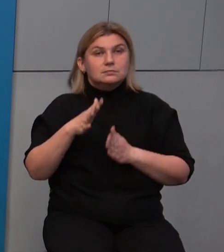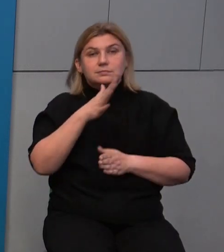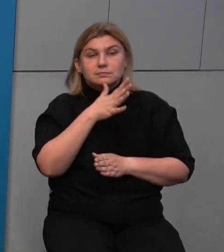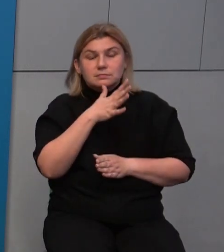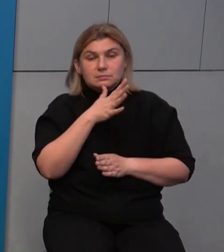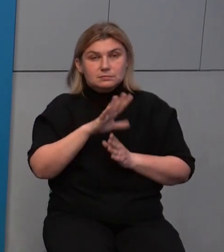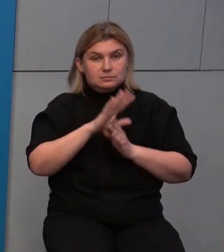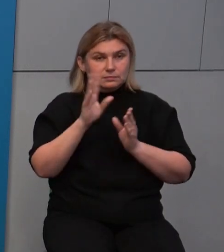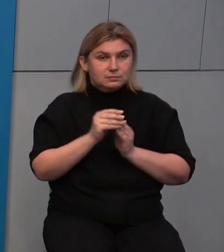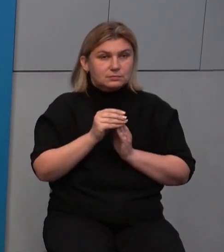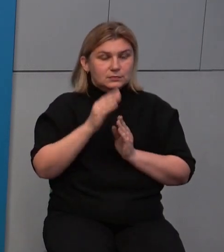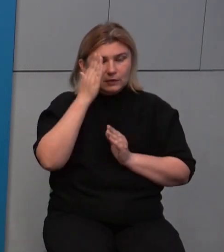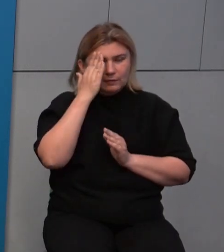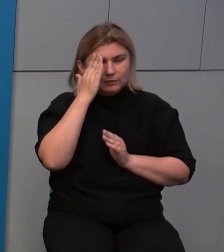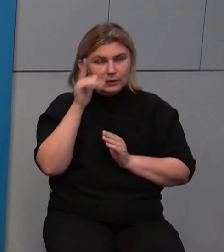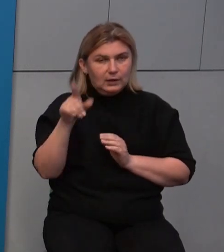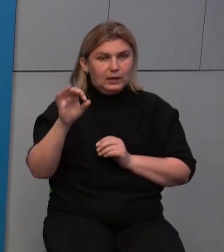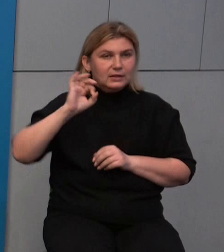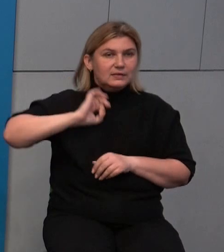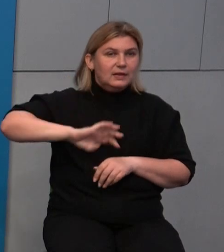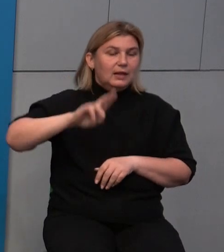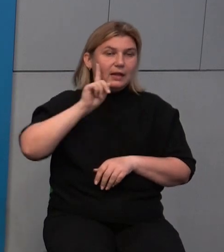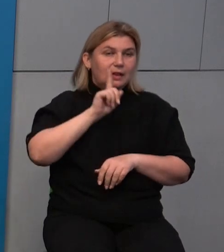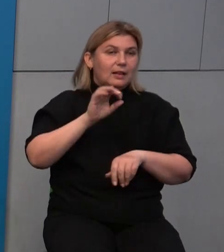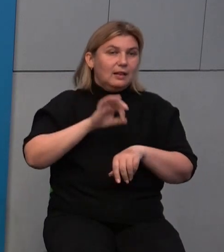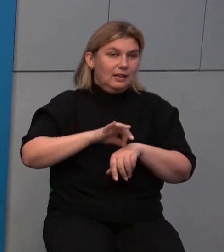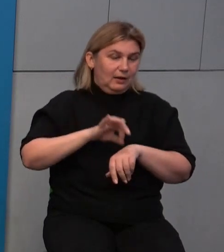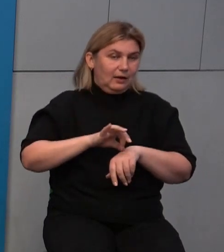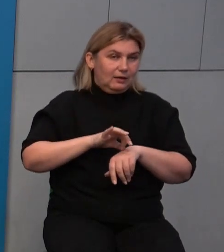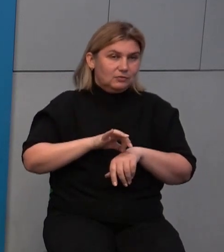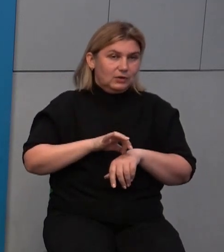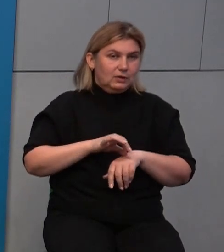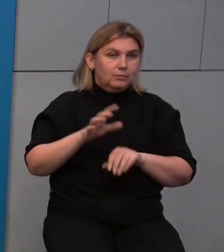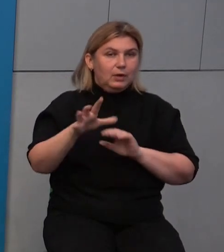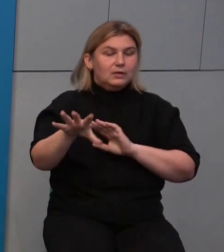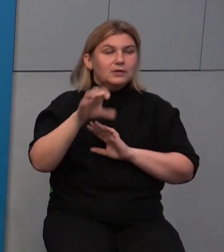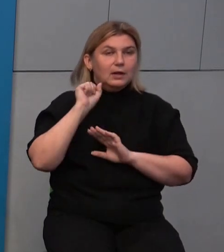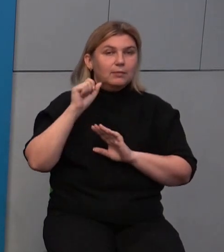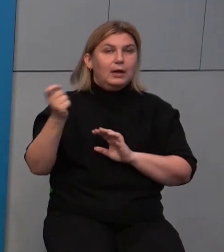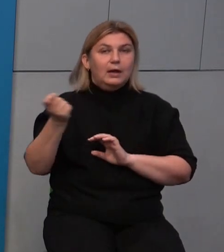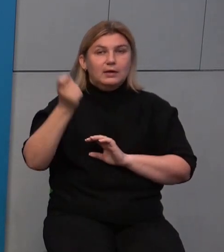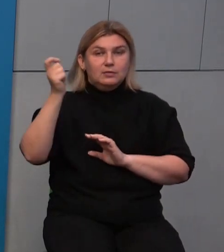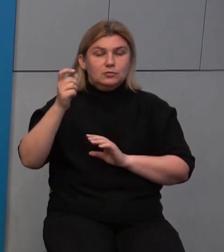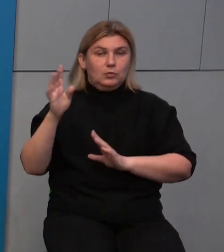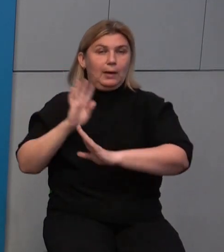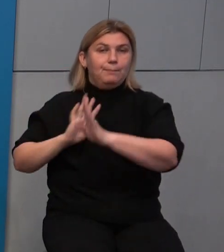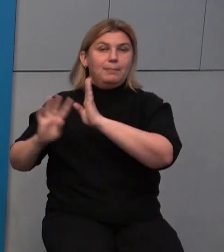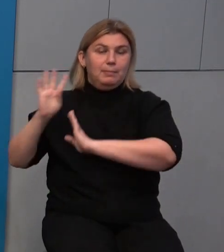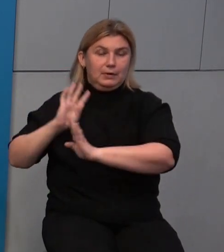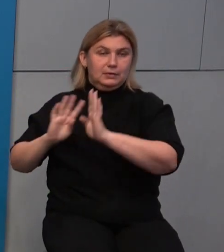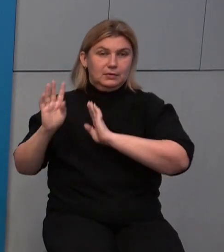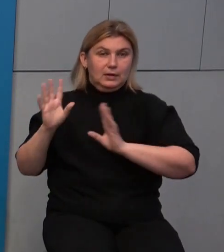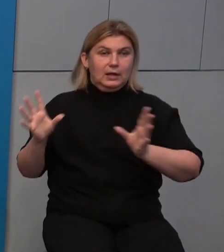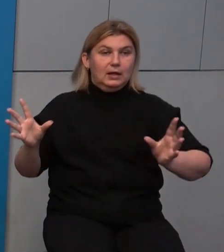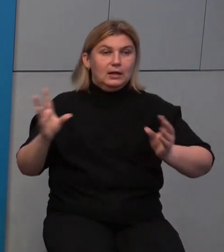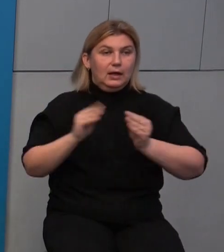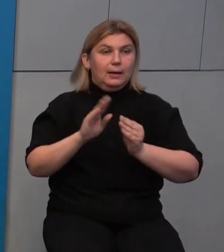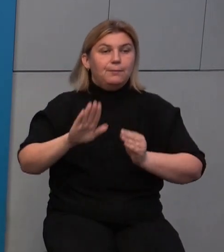wiedzieli, że jest synem lekarza, bo ten lekarz zabierał syna, jak jeździł do pacjentów ze sobą, jak był mały, nie mieli co z nim zrobić,